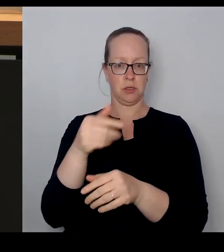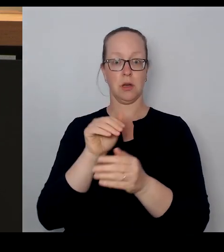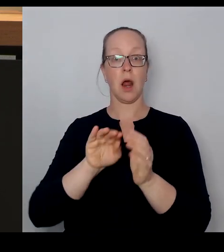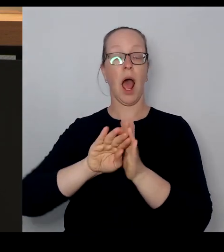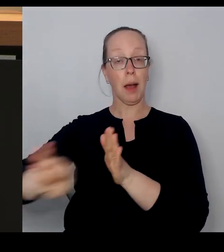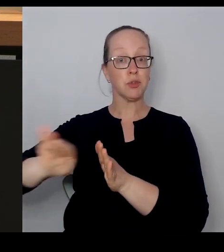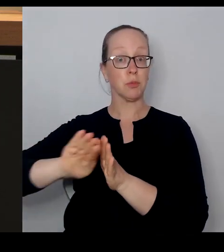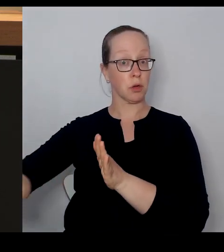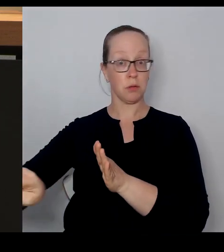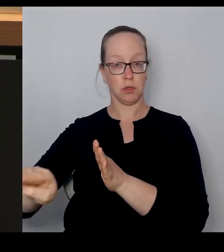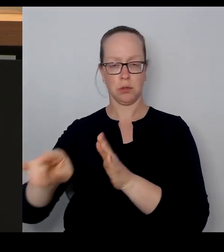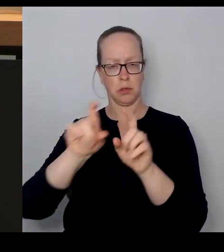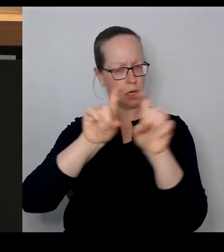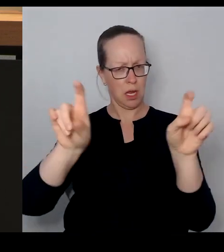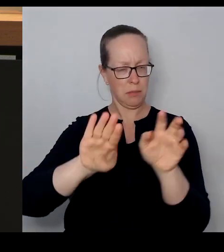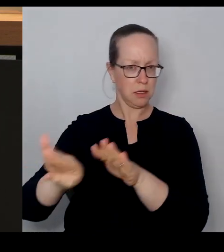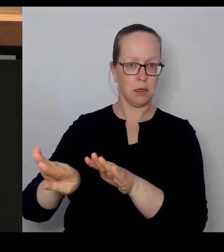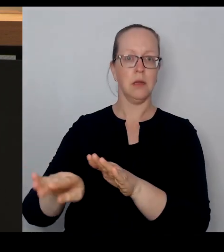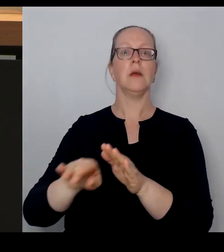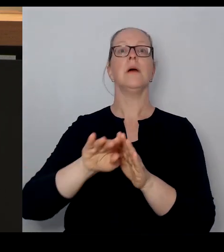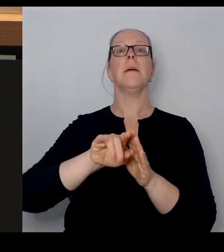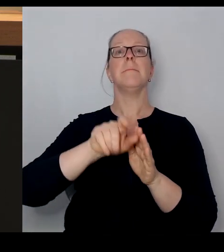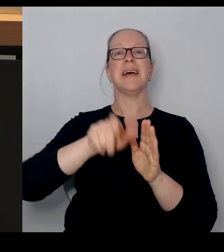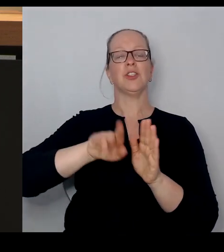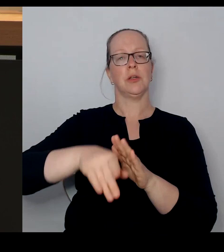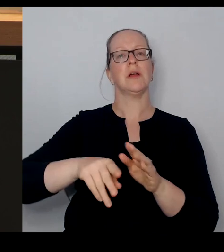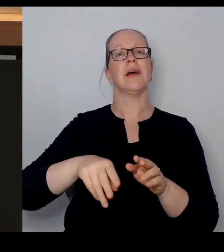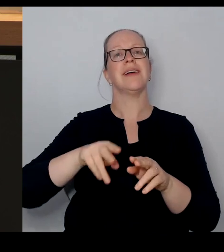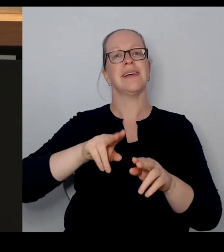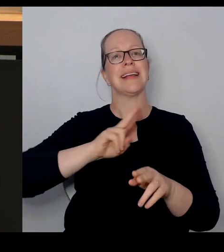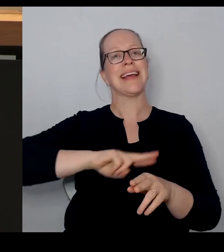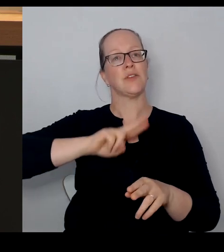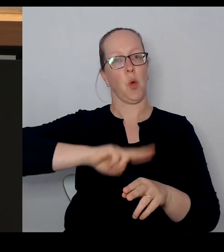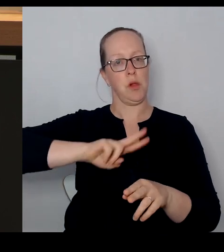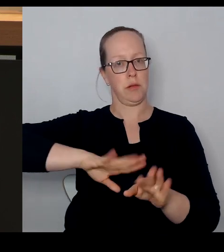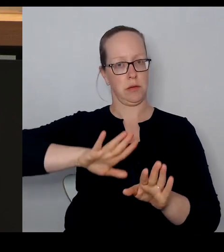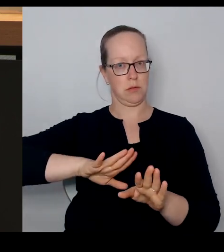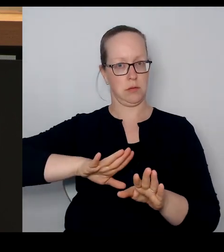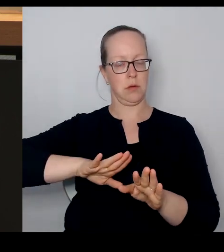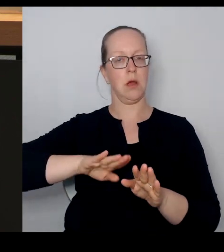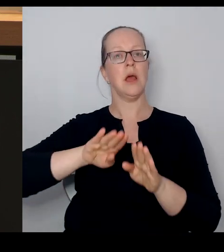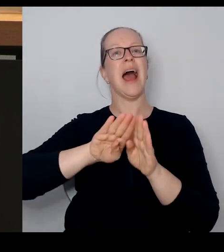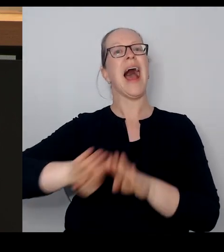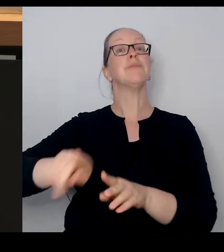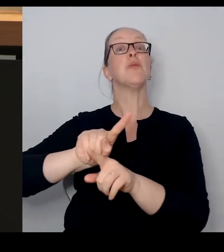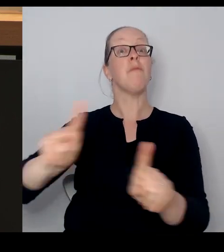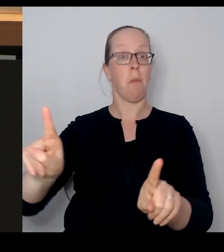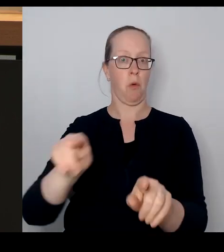ein Abschiebeverbot gibt. Aber so viel nur zur Nachhilfe. Lieber Herr Kraft,